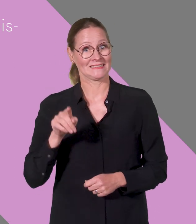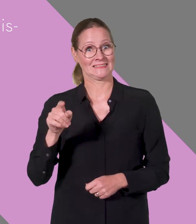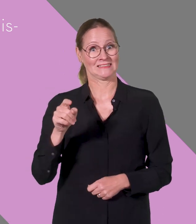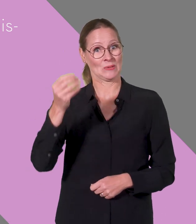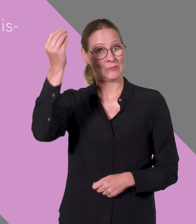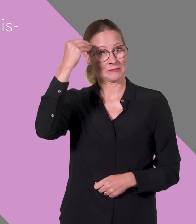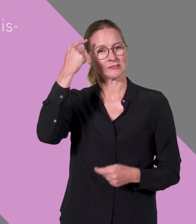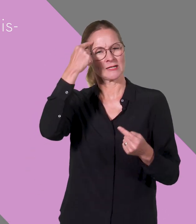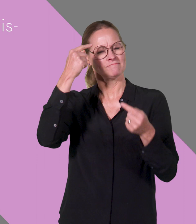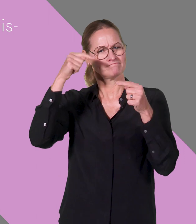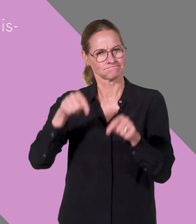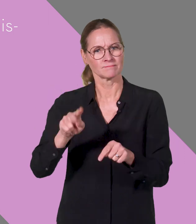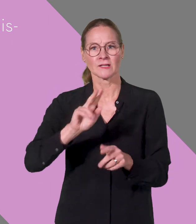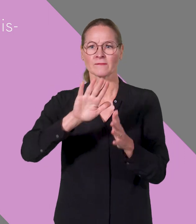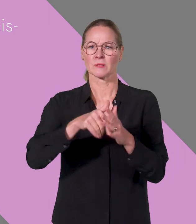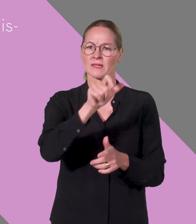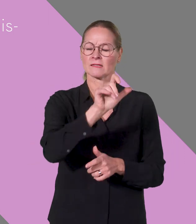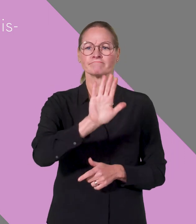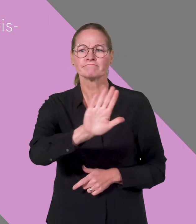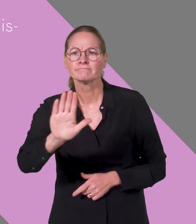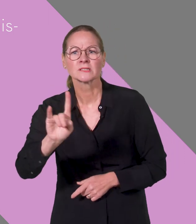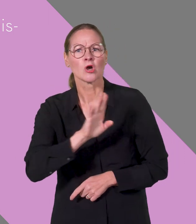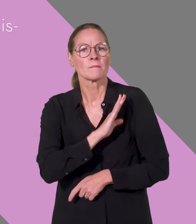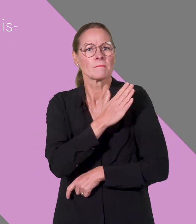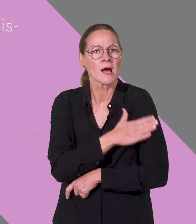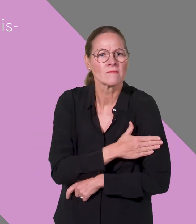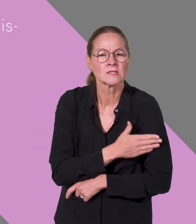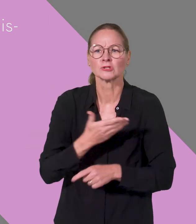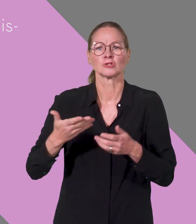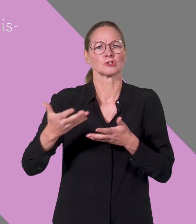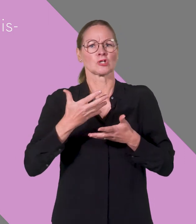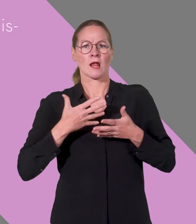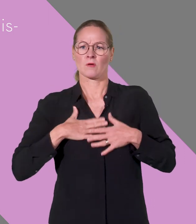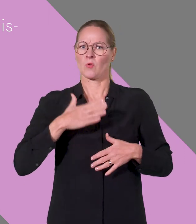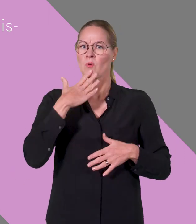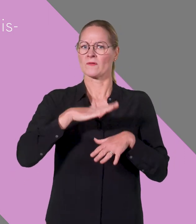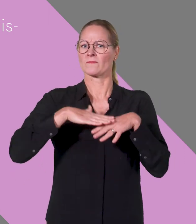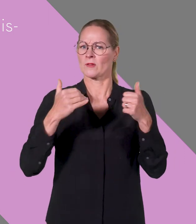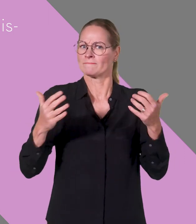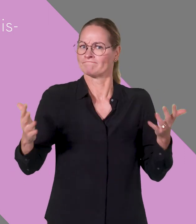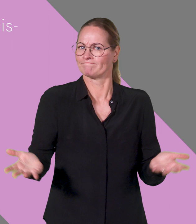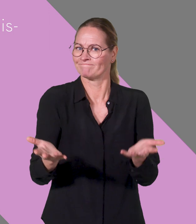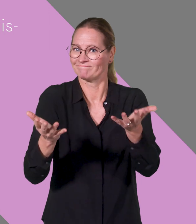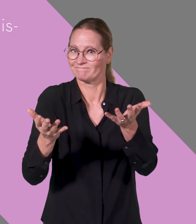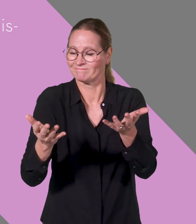Kurssilla perehdytään viittomakielisten palveluihin - ja sosiaalisen hyvinvoinnin ylläpitämiseen.